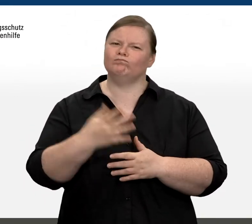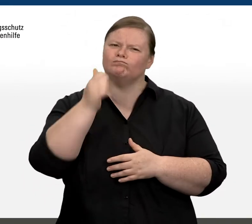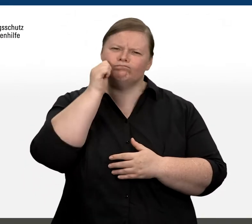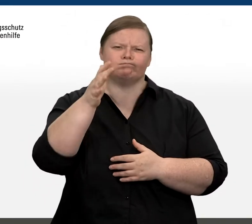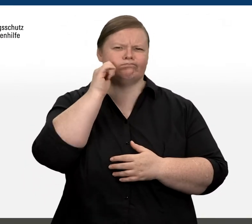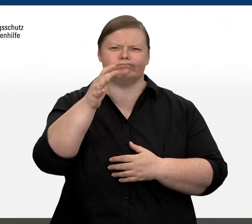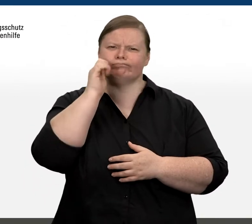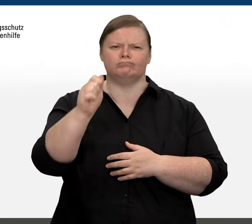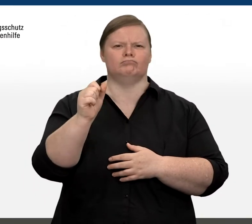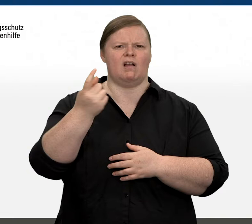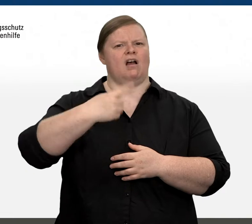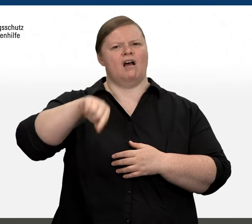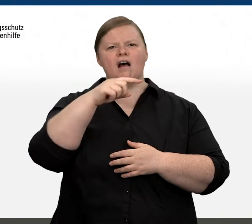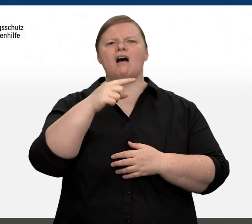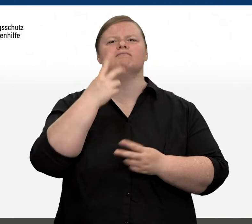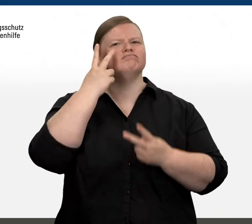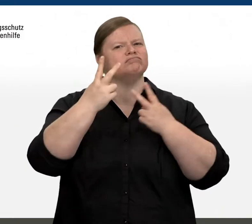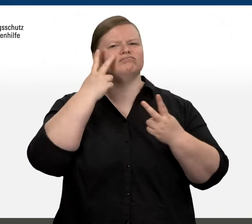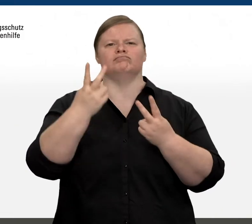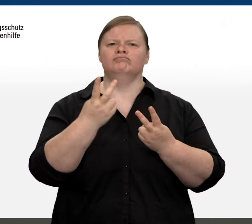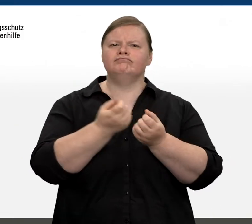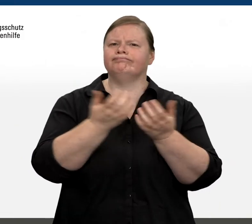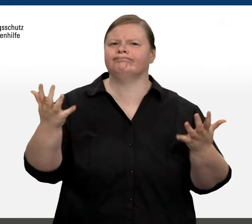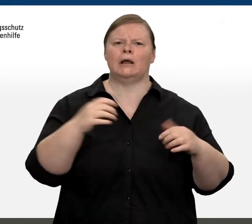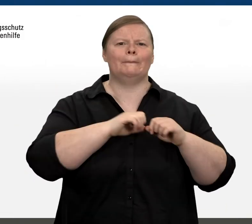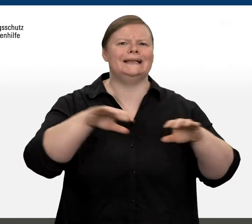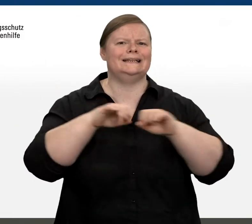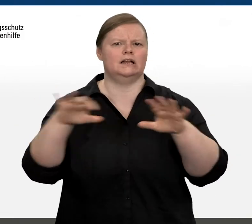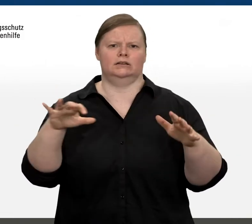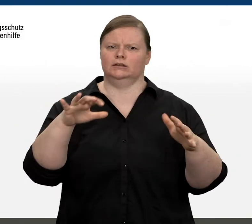Fast täglich können wir über Katastrophen